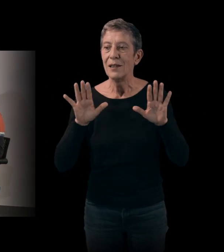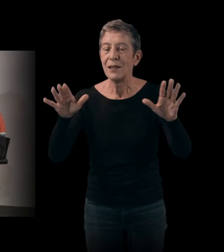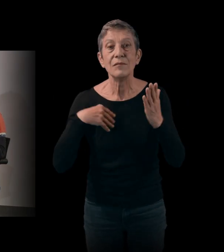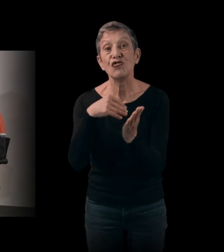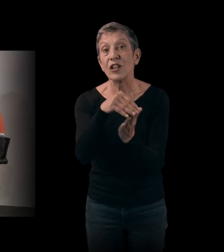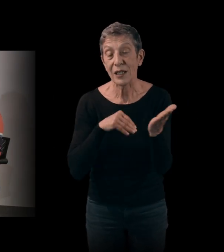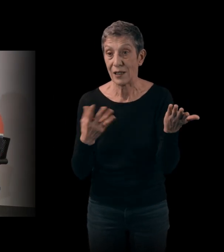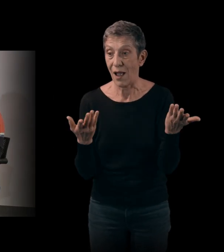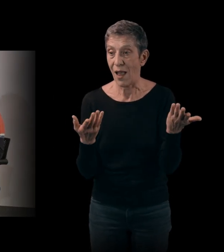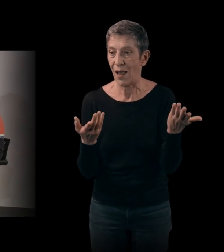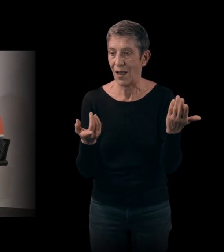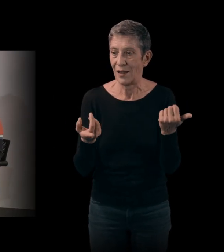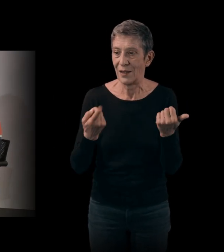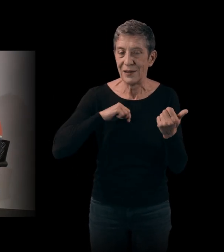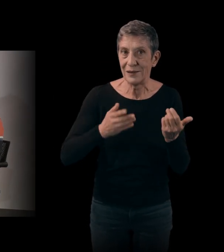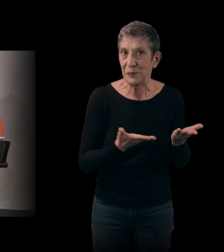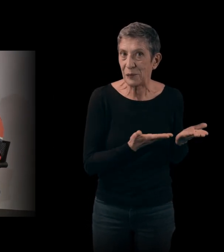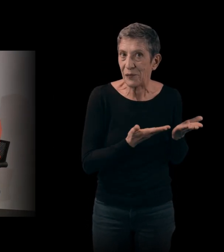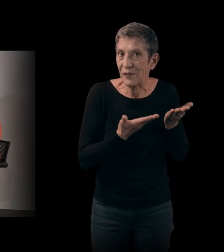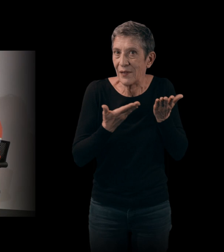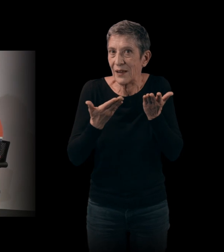on avait importé en contrebande des restes de (Kanaky),